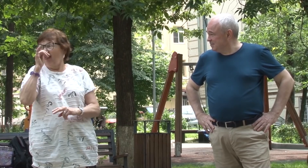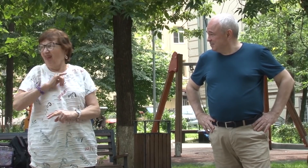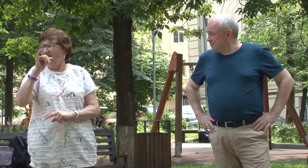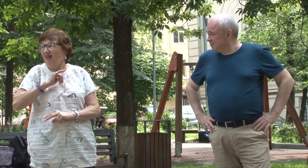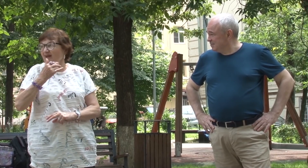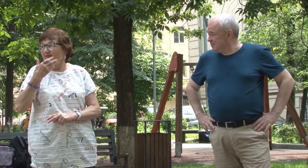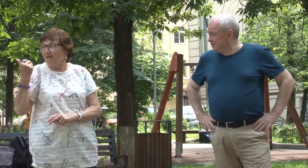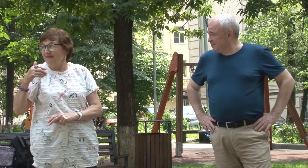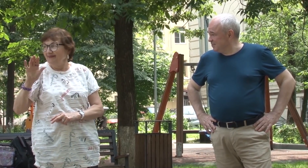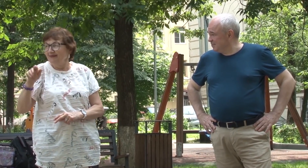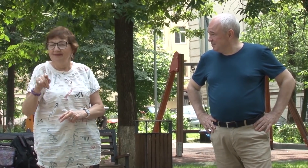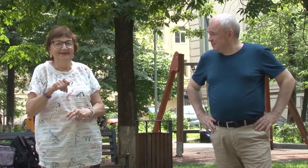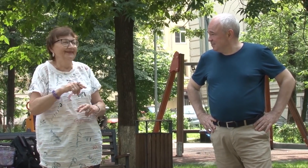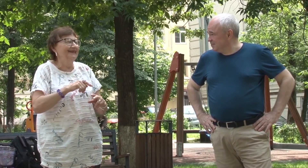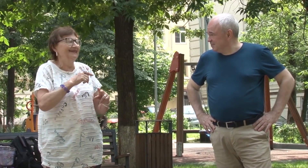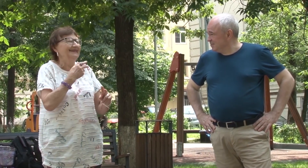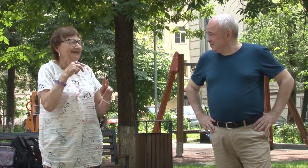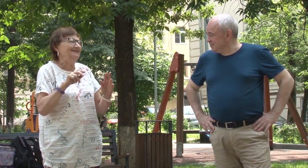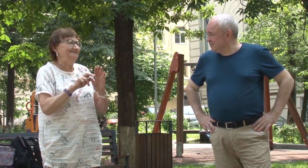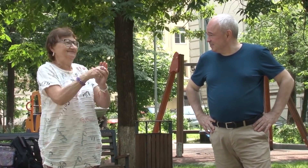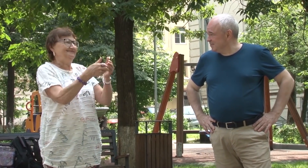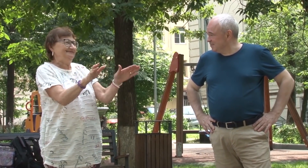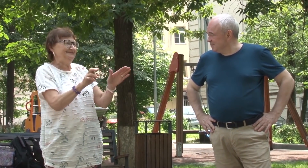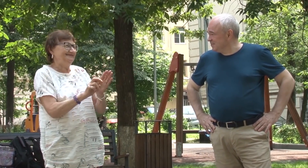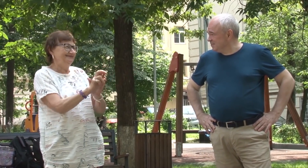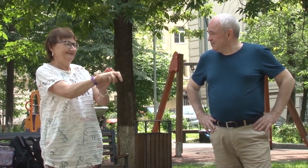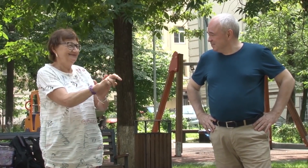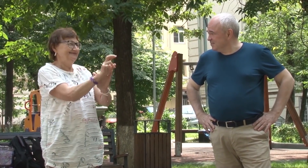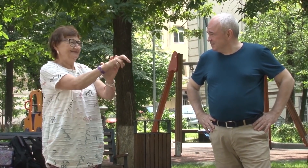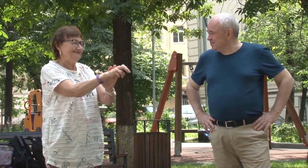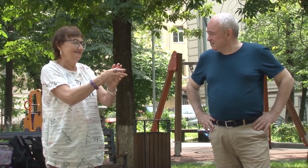Если проводник не пускал – тайком открывала и так переходила из вагона в вагон.